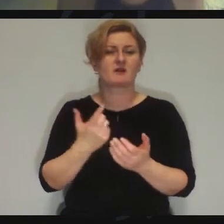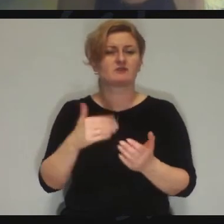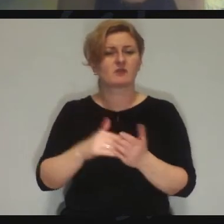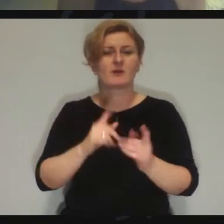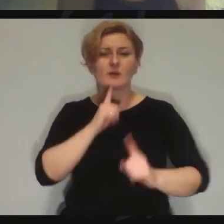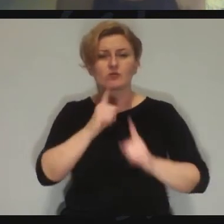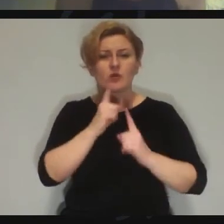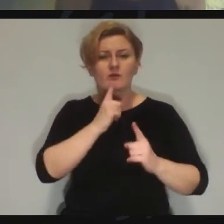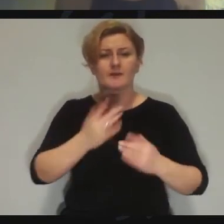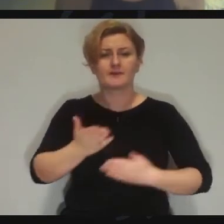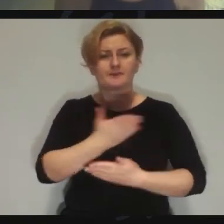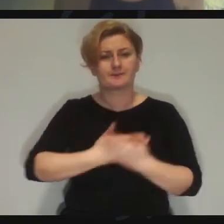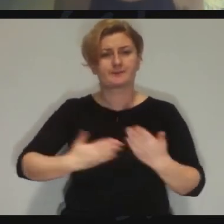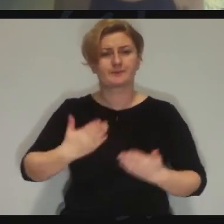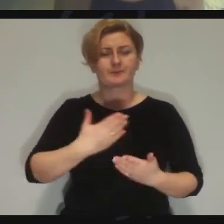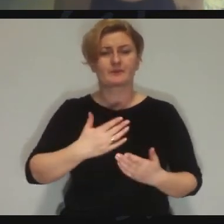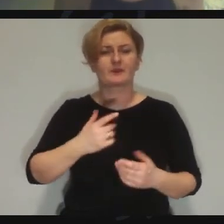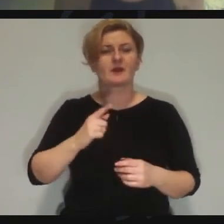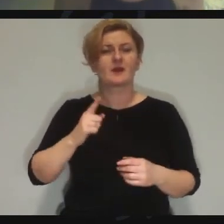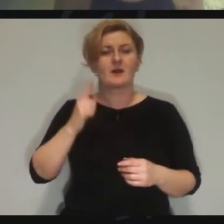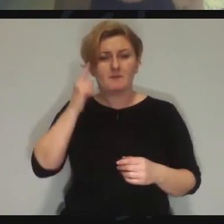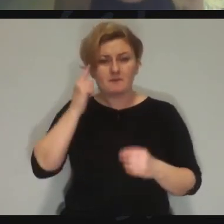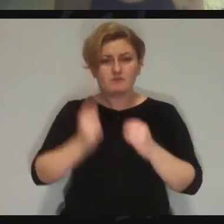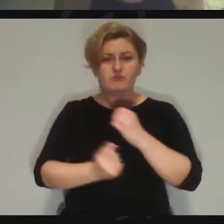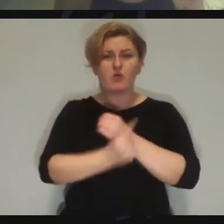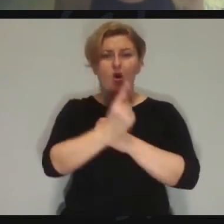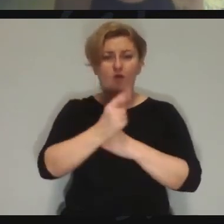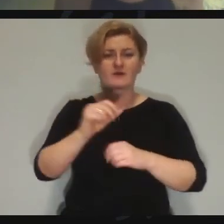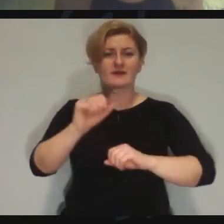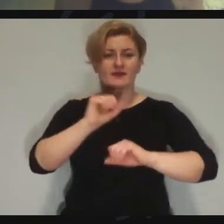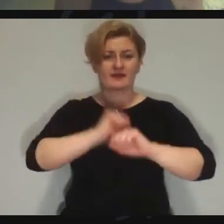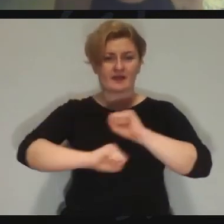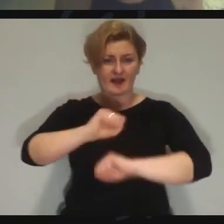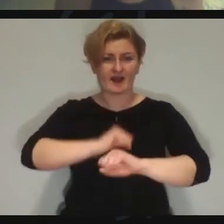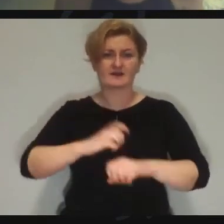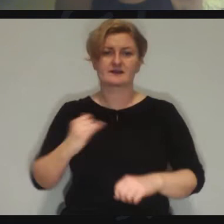Zawsze jest jakiś pomysł na dany trening.